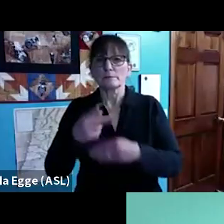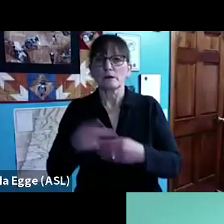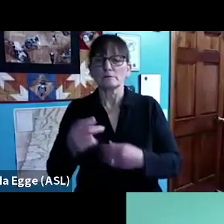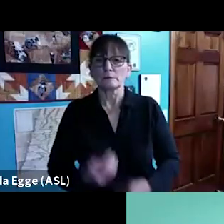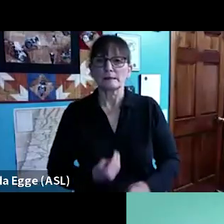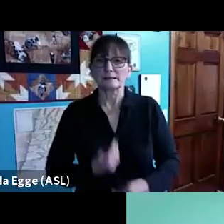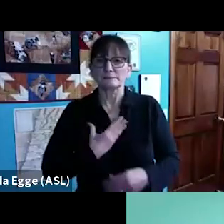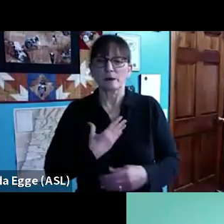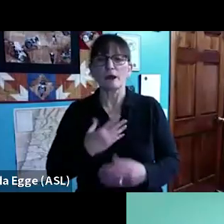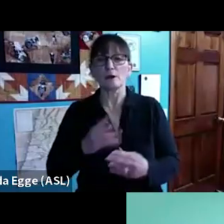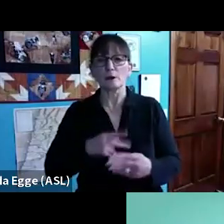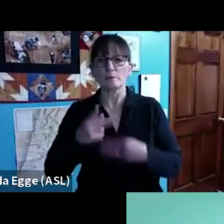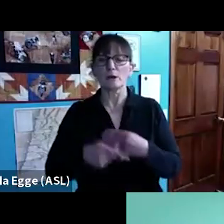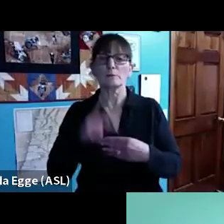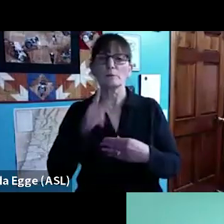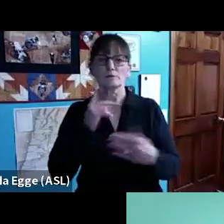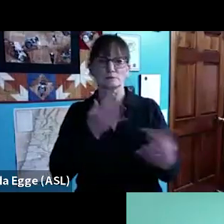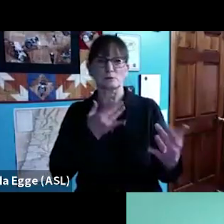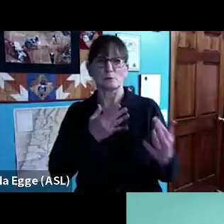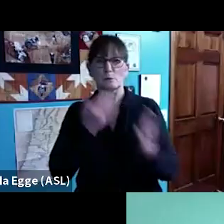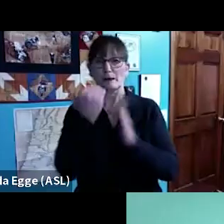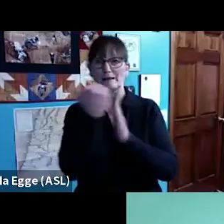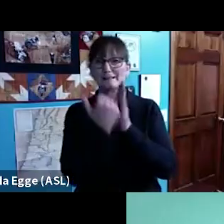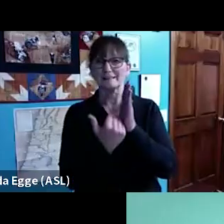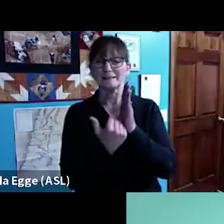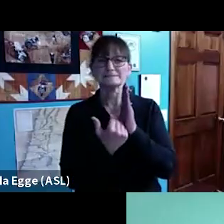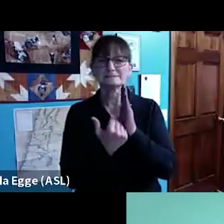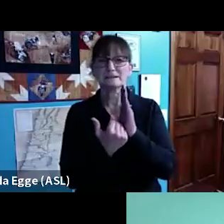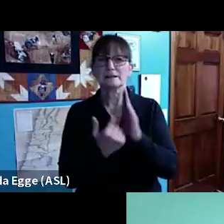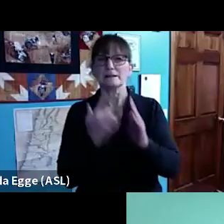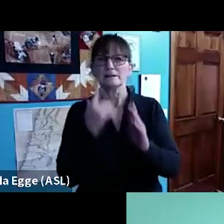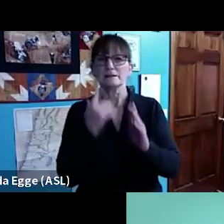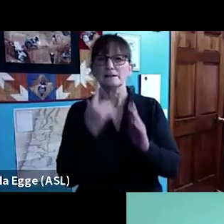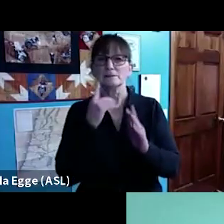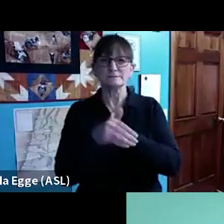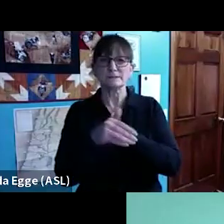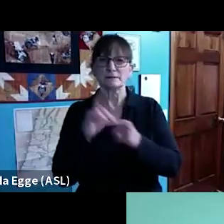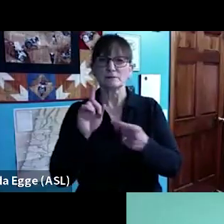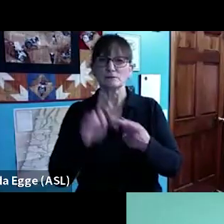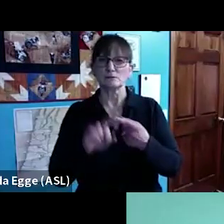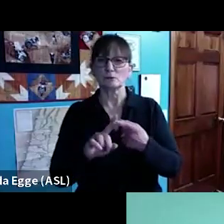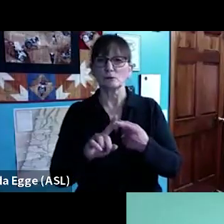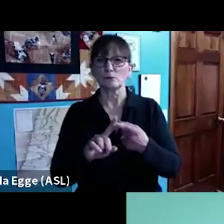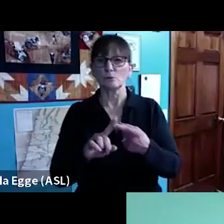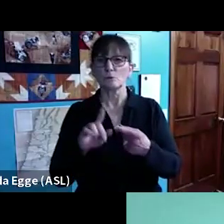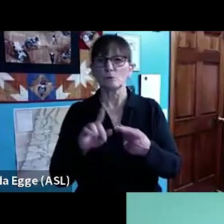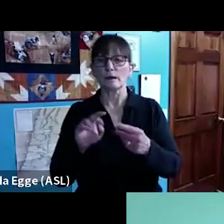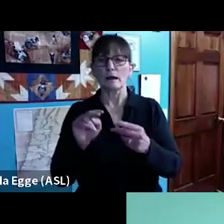y de esta manera pueden trabajar con ellos para establecer la cuenta de Mi Seguridad Social. Ahora, como dije,